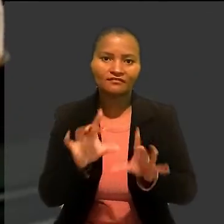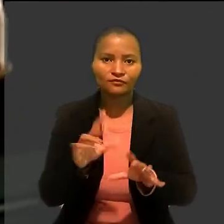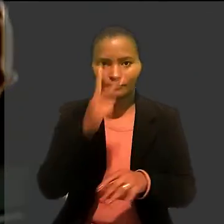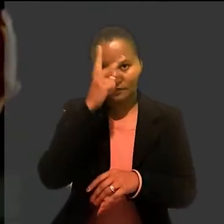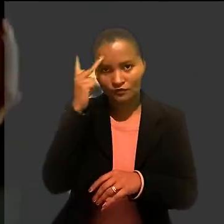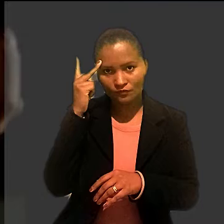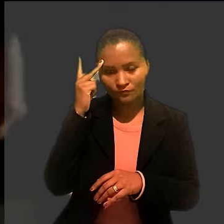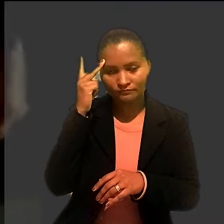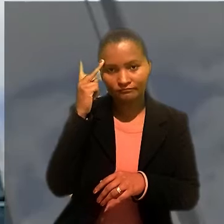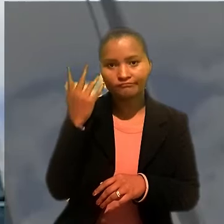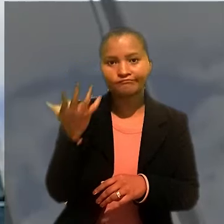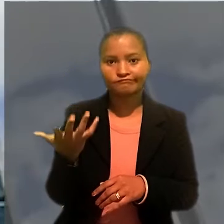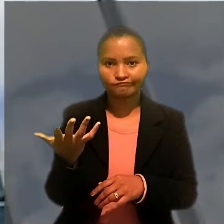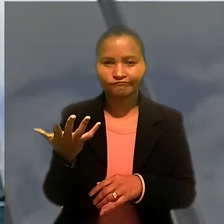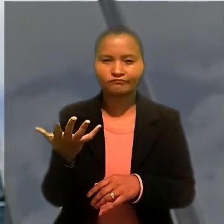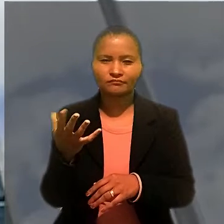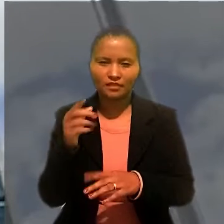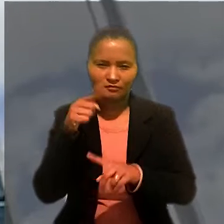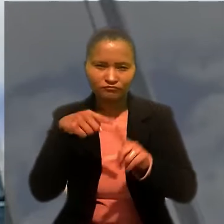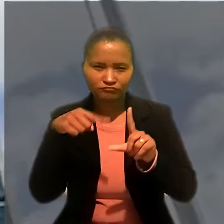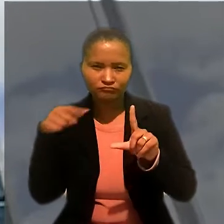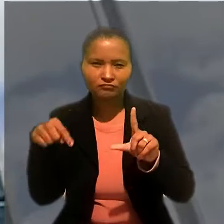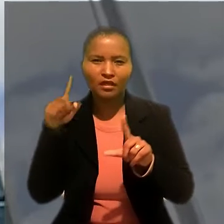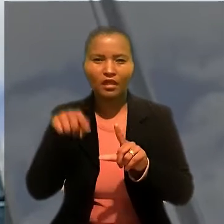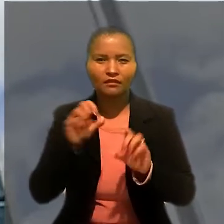A estimativa é da Organização das Nações Unidas.